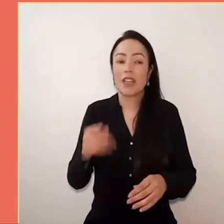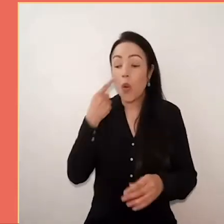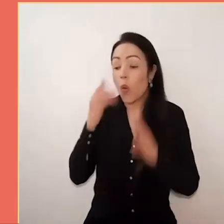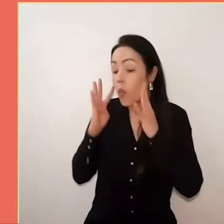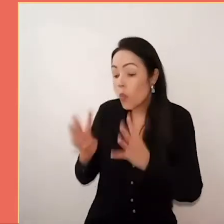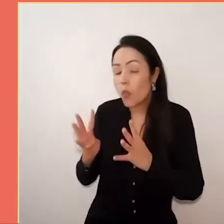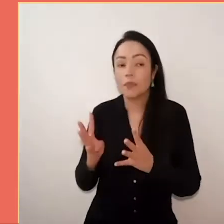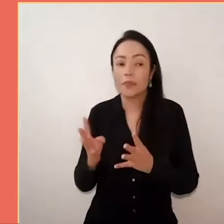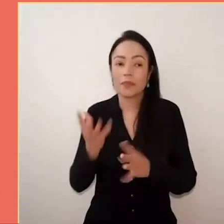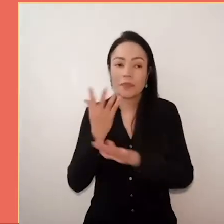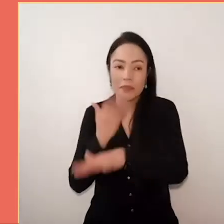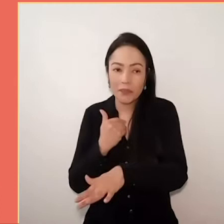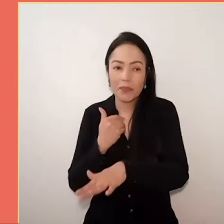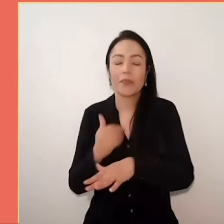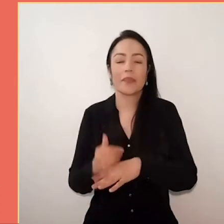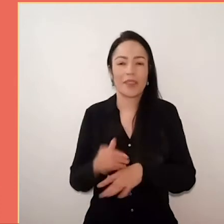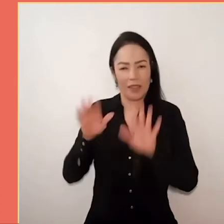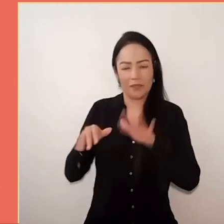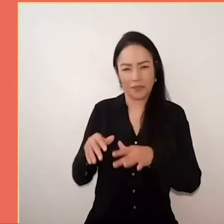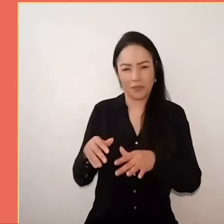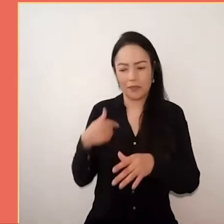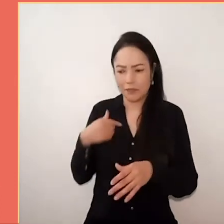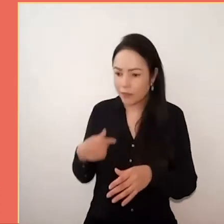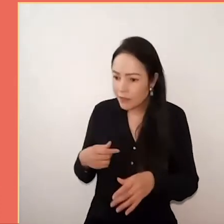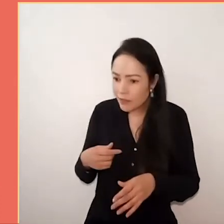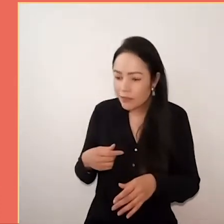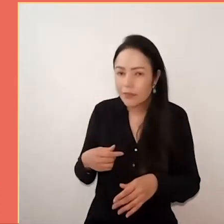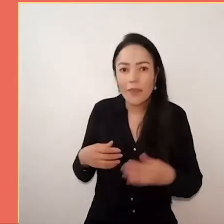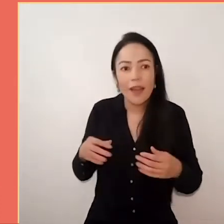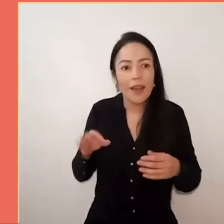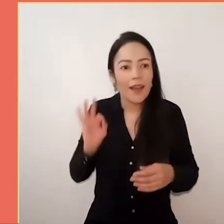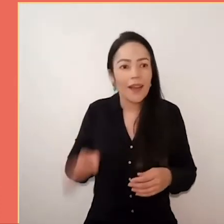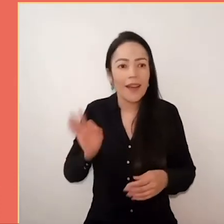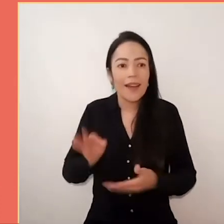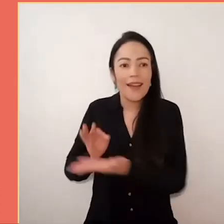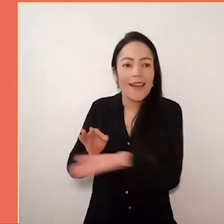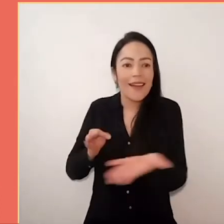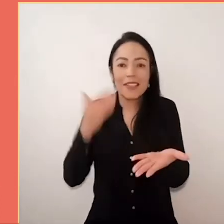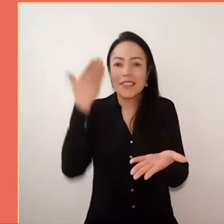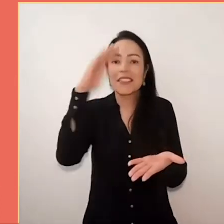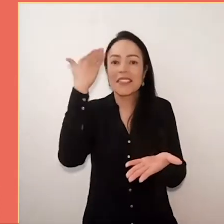Quando a gente ouve, a gente se assusta e fala: realmente elas estão entendendo e às vezes muito melhor do que a gente.